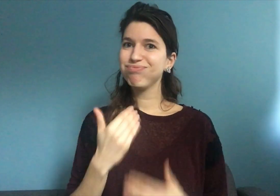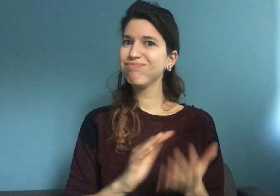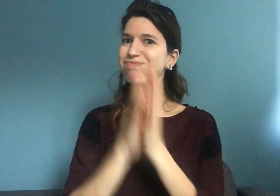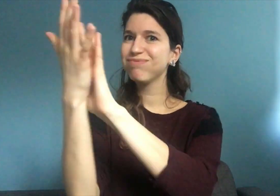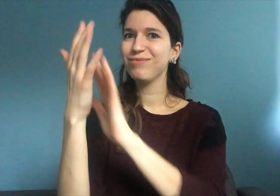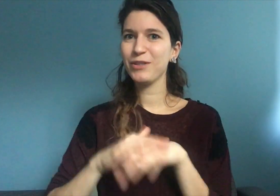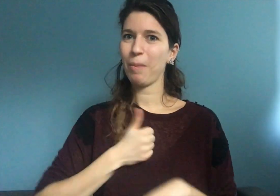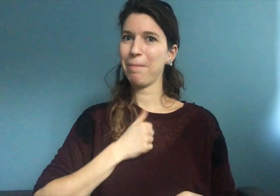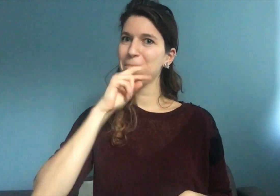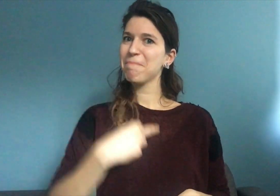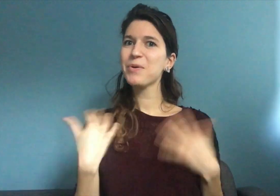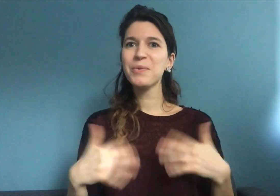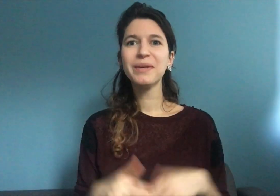Ca m’a changée!